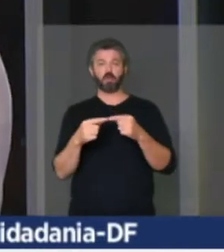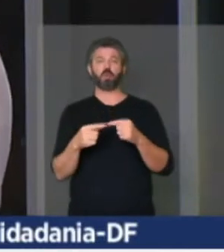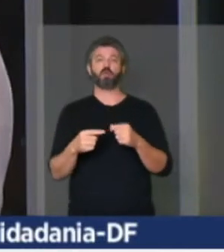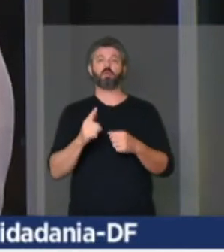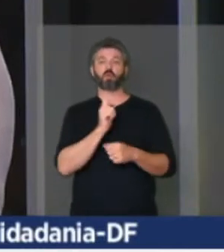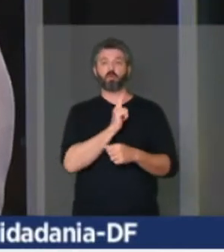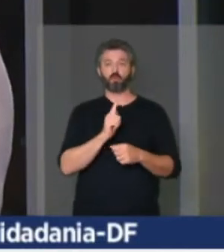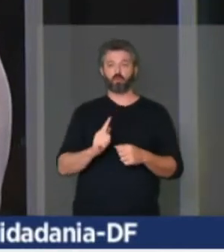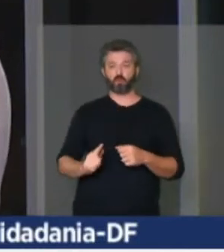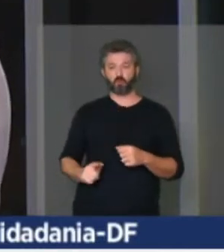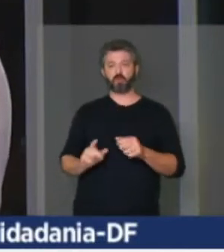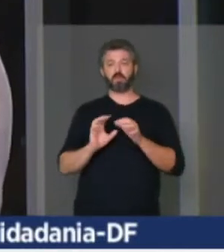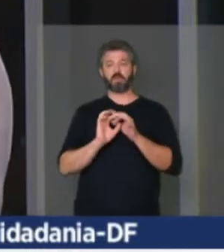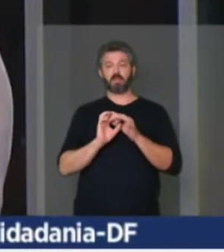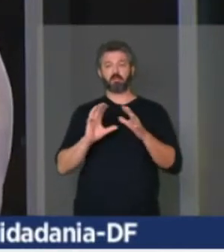ANÁLISE TÉCNICA, DEBATES COM PESQUISADORES E AVALIAÇÃO DE